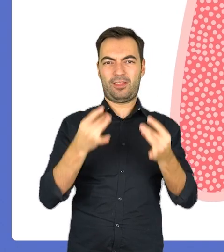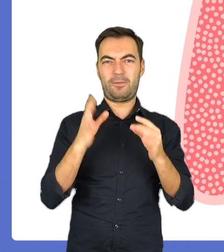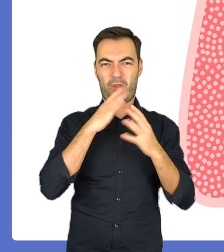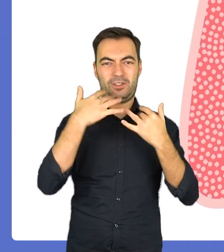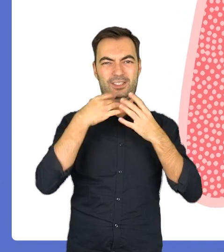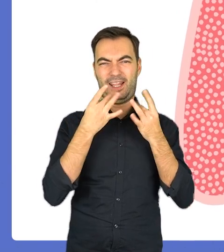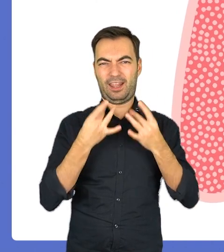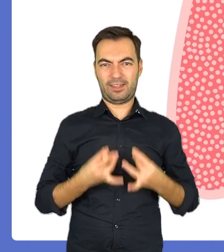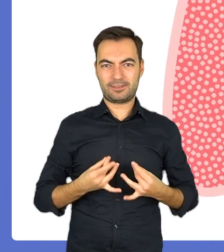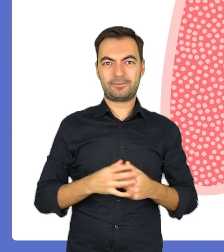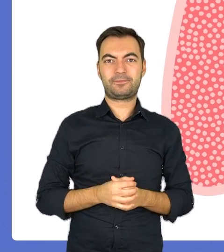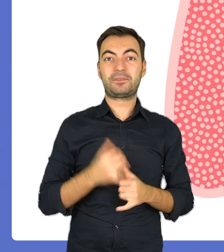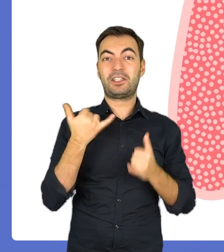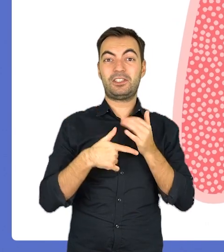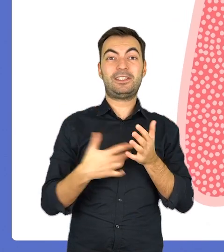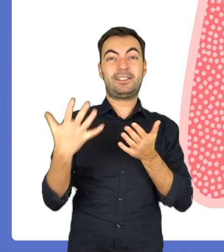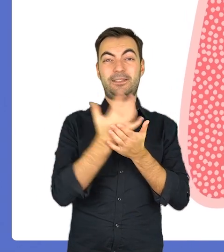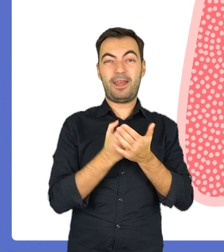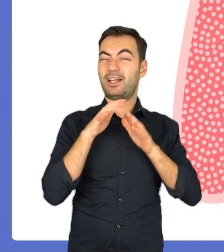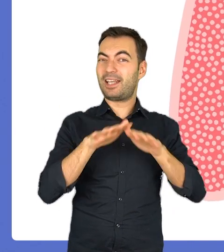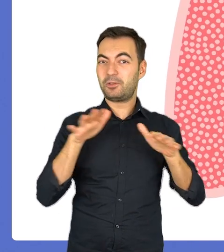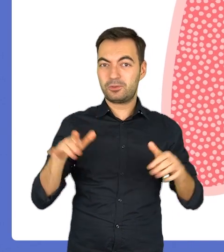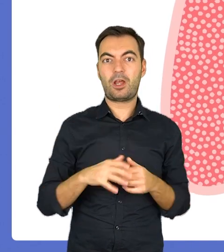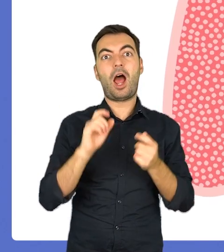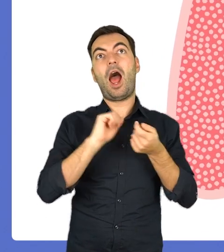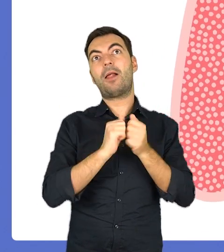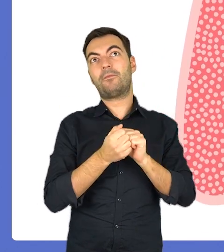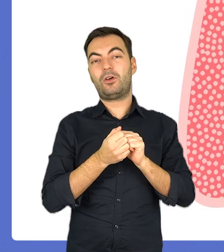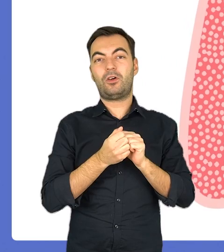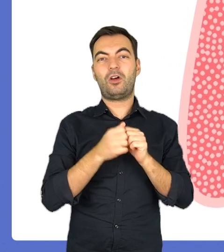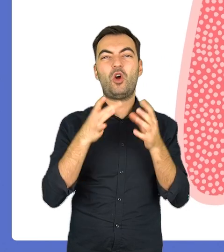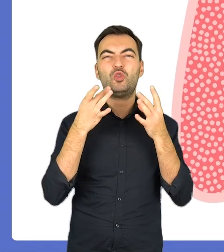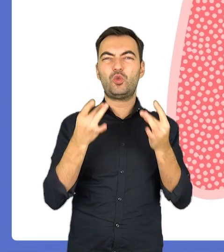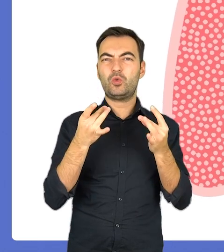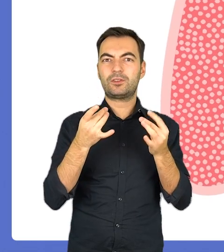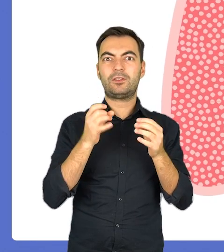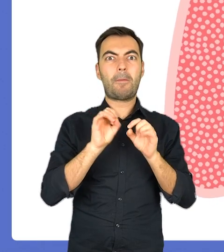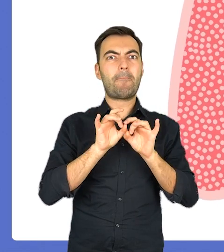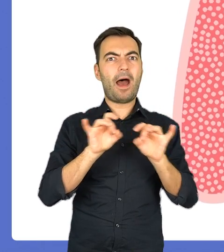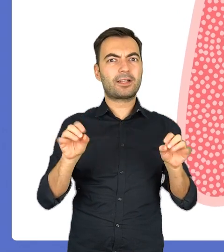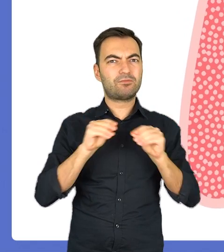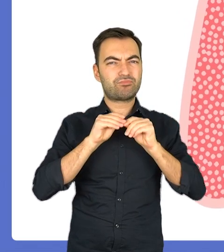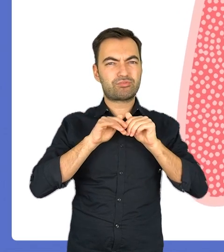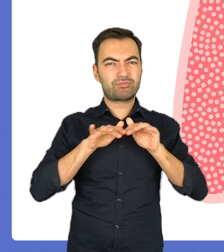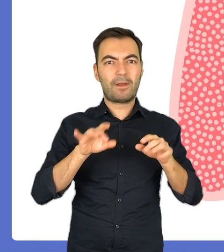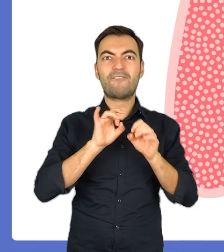się w powietrzu. Gdy nazbiera się ich tam dużo albo gdy w śluzie zaczną się mnożyć bakterie lub wirusy